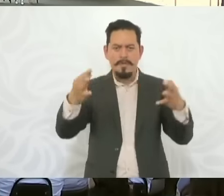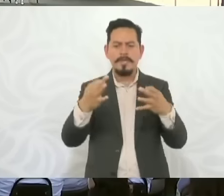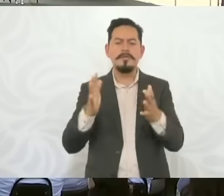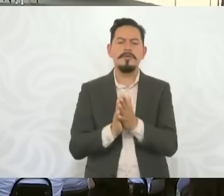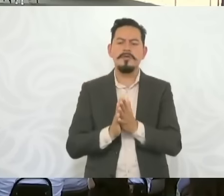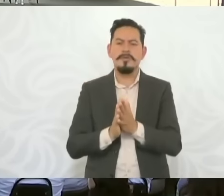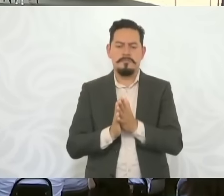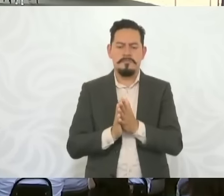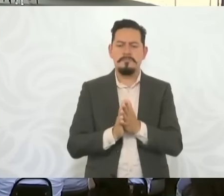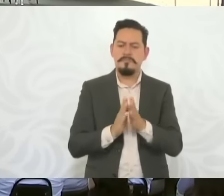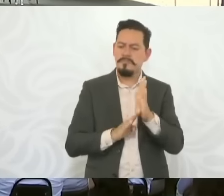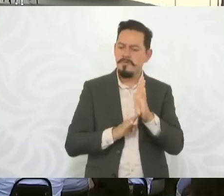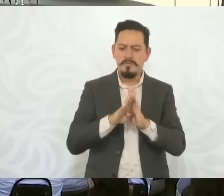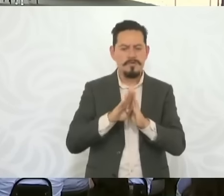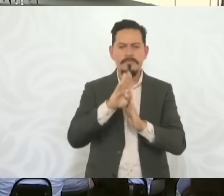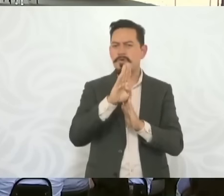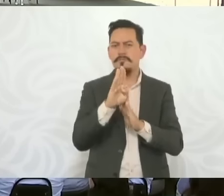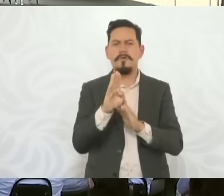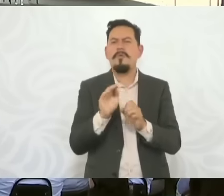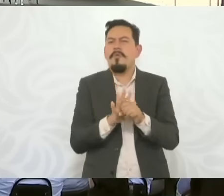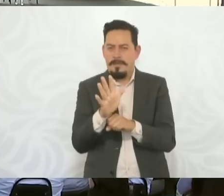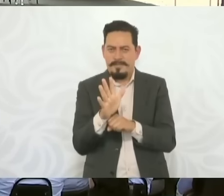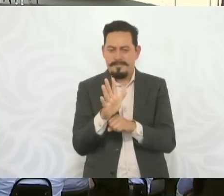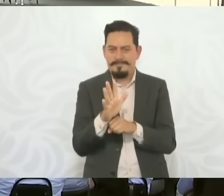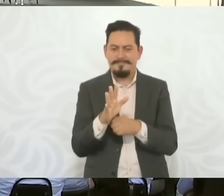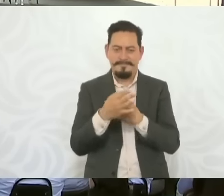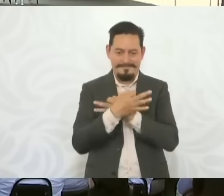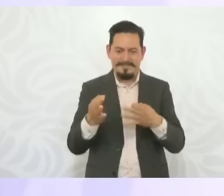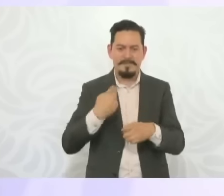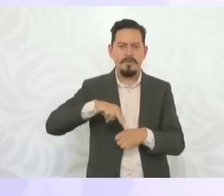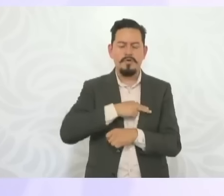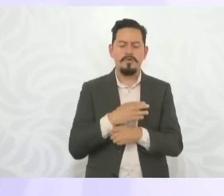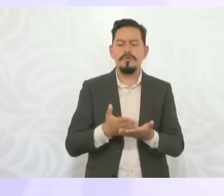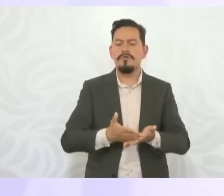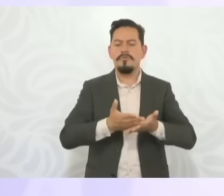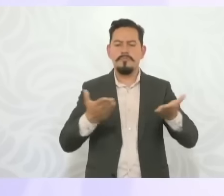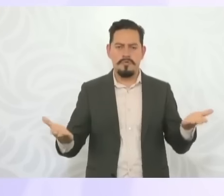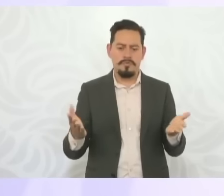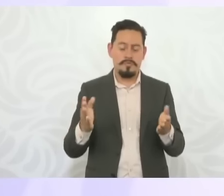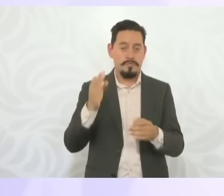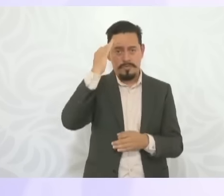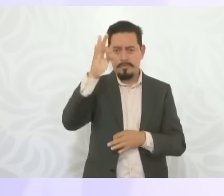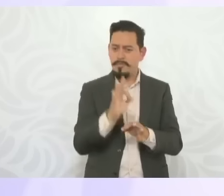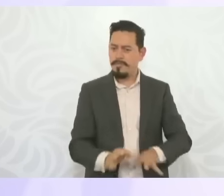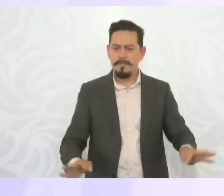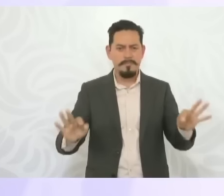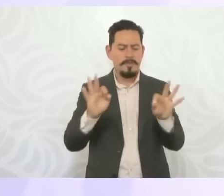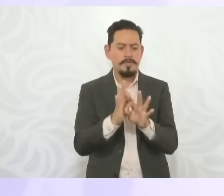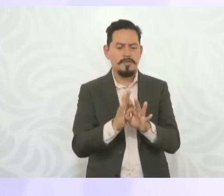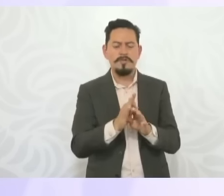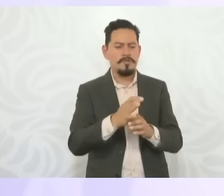sector petrolero. Nos encontramos en medio de un proceso de recuperación, fortalecimiento de Pemex,